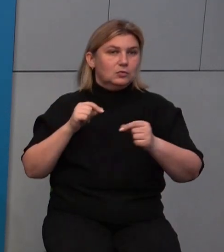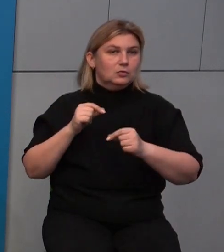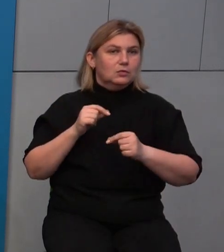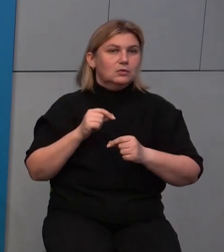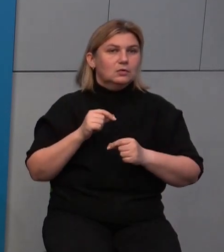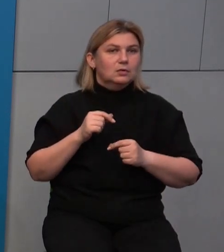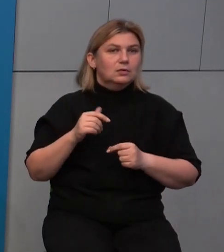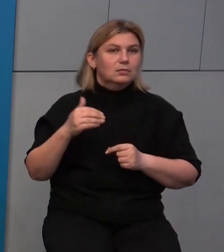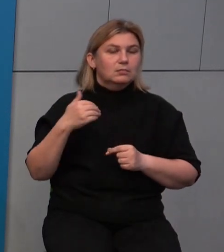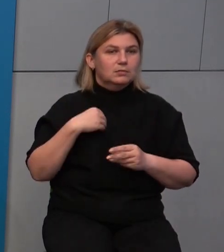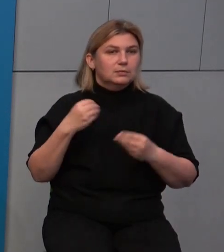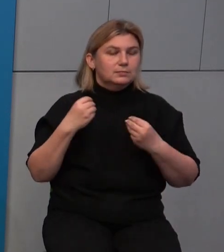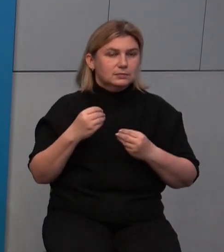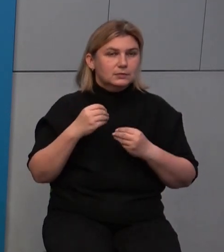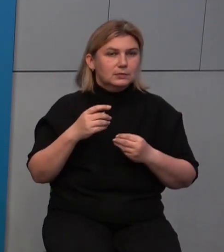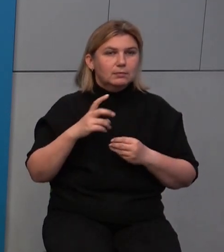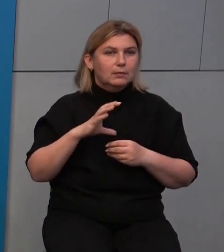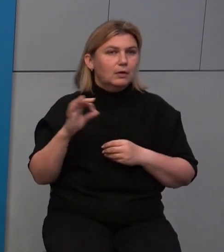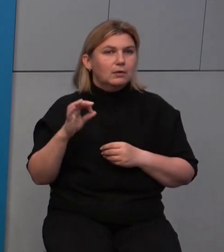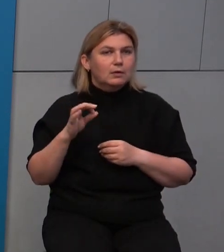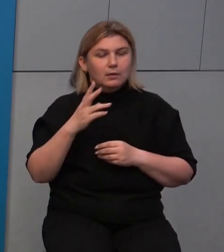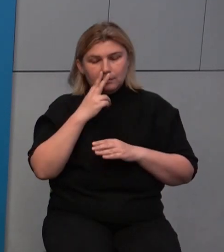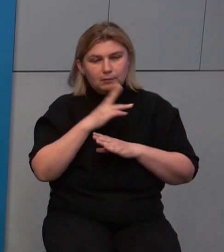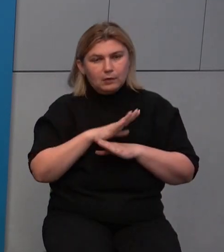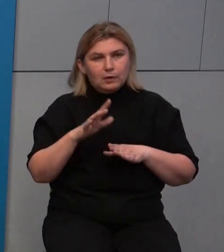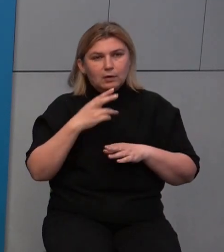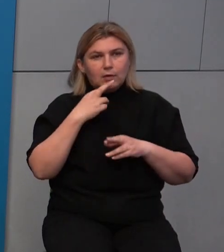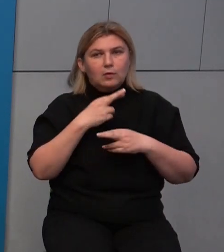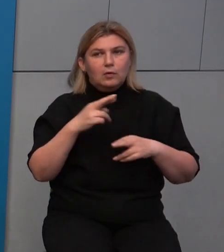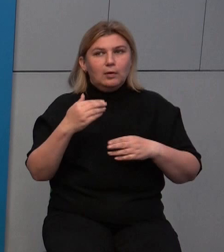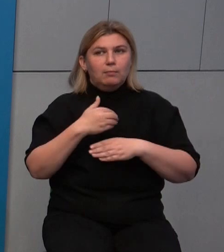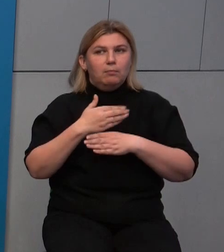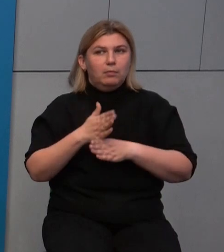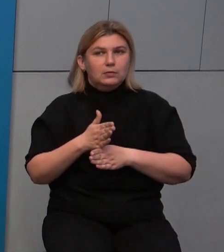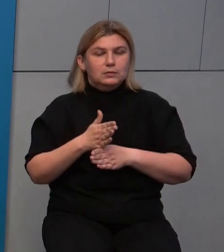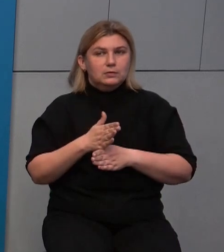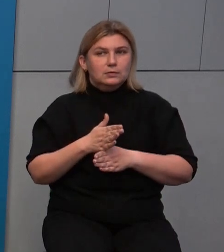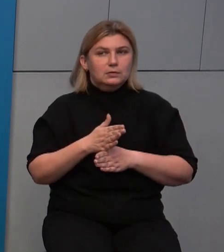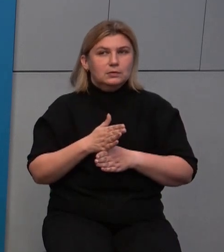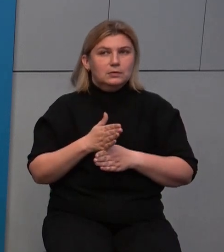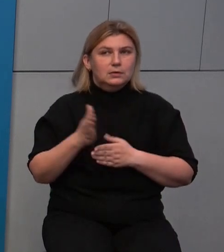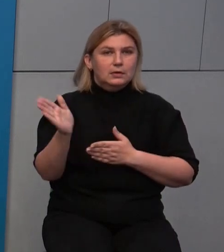niesamowity, bo odtwarzał zupełnie inny podział geograficzny,